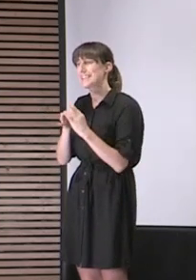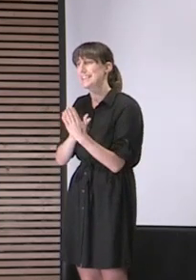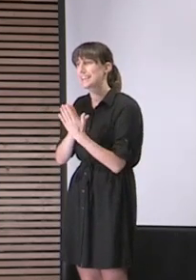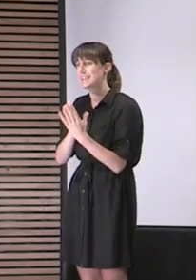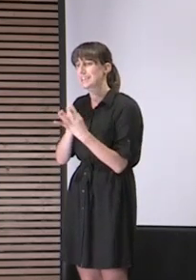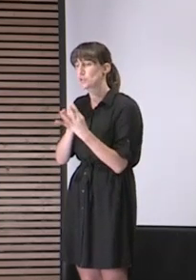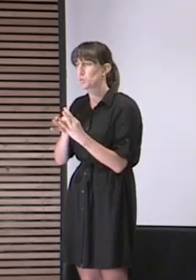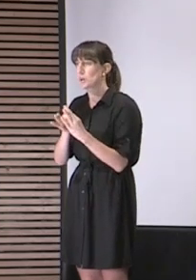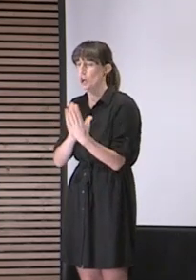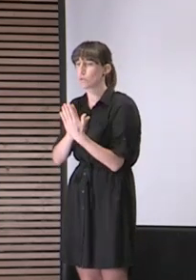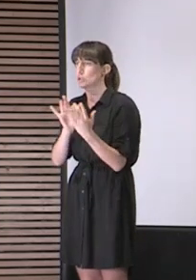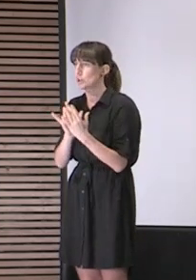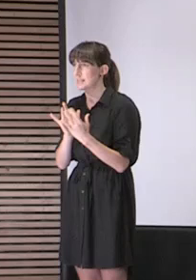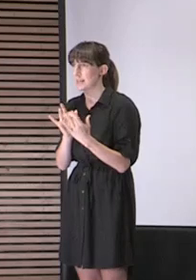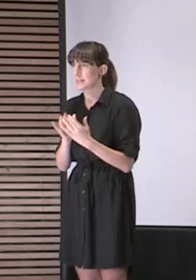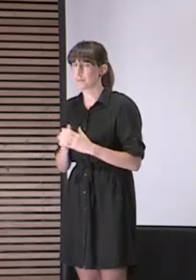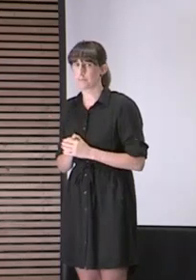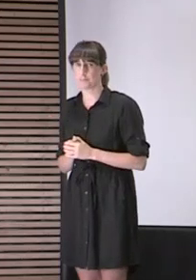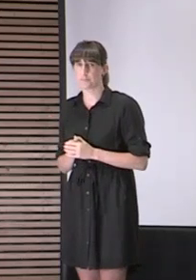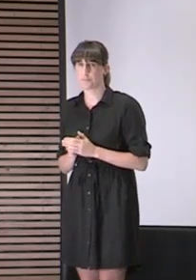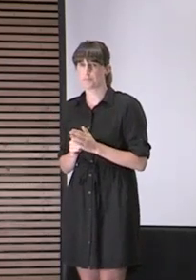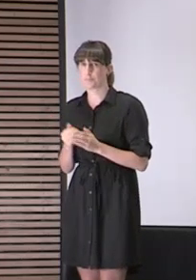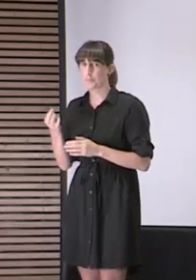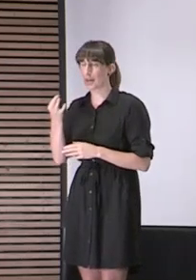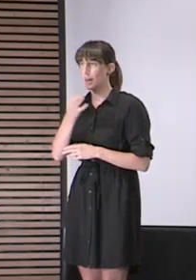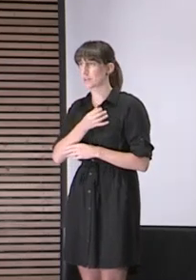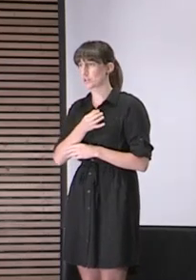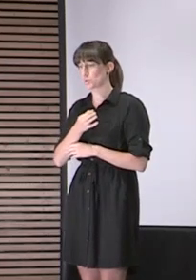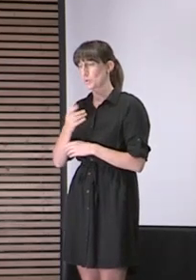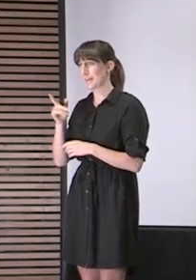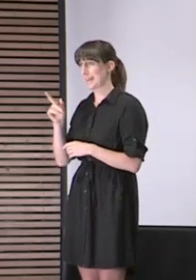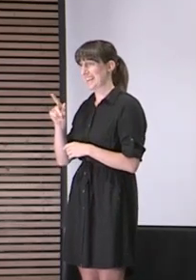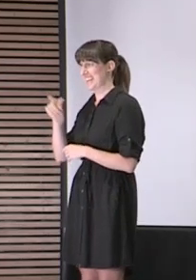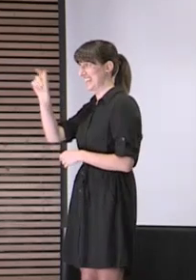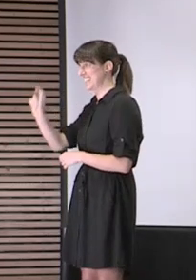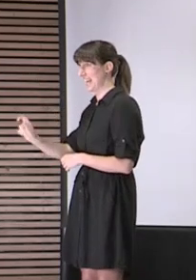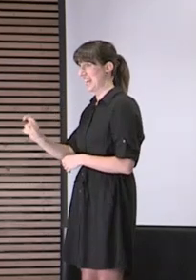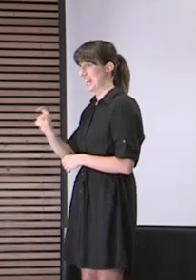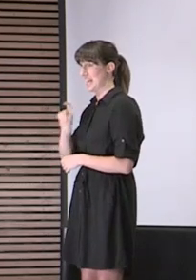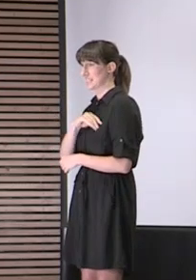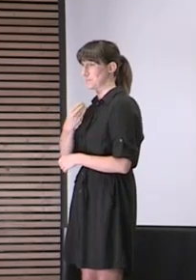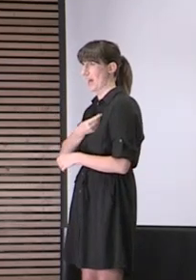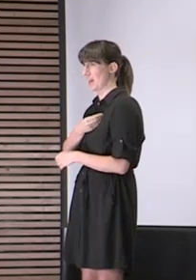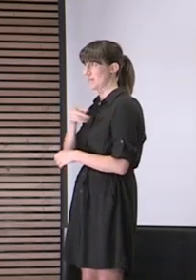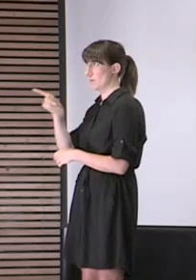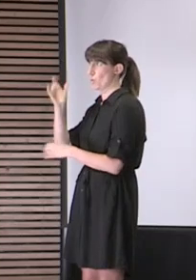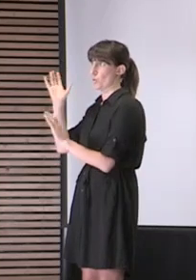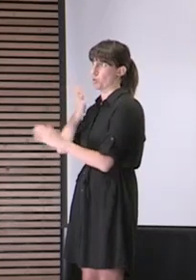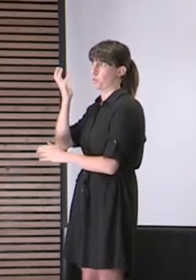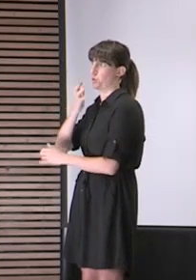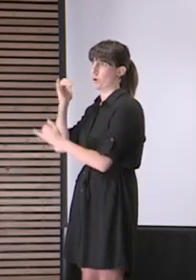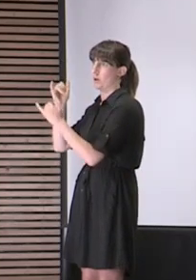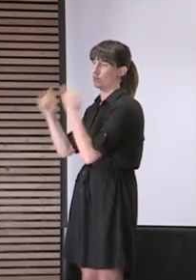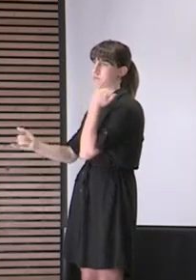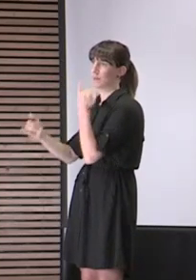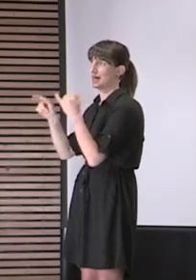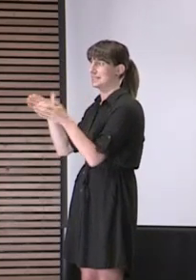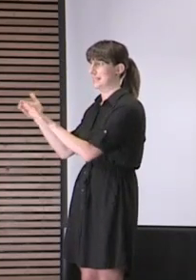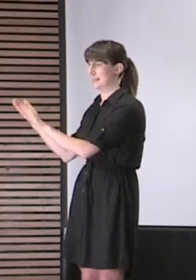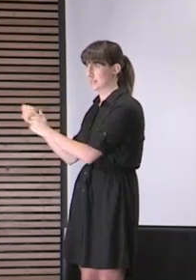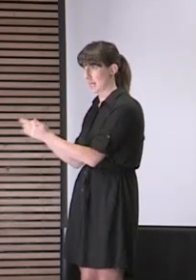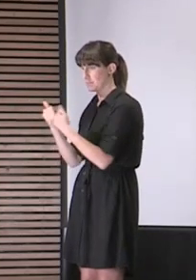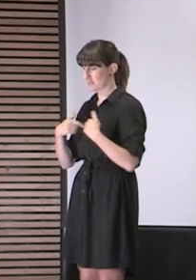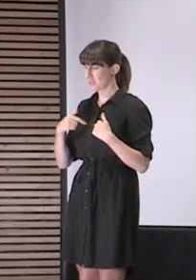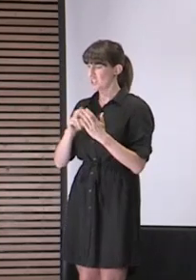semanas en particular. Espero